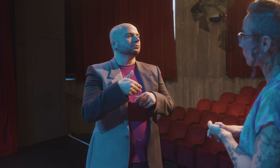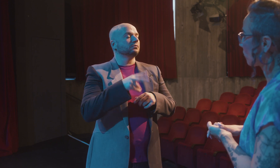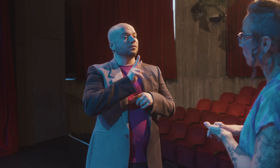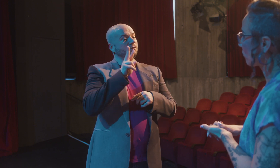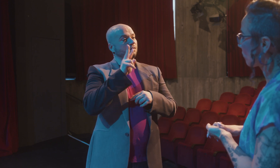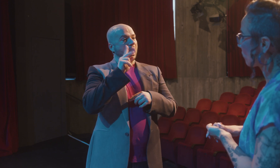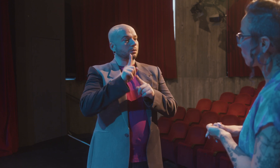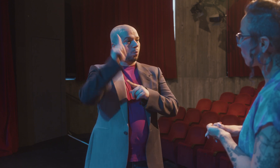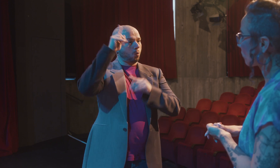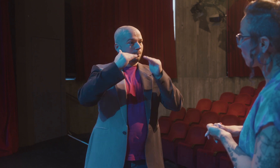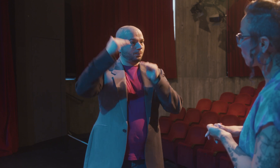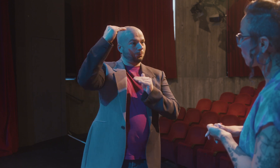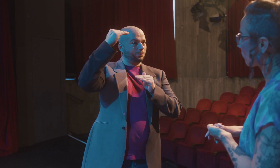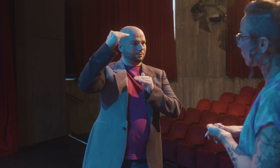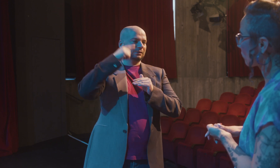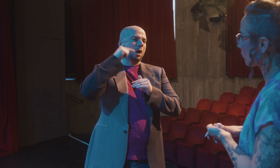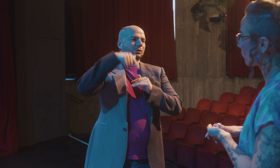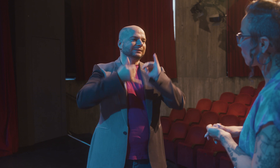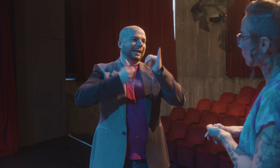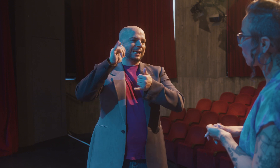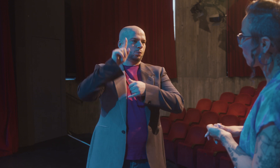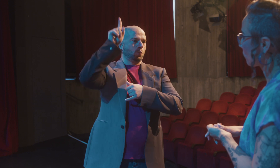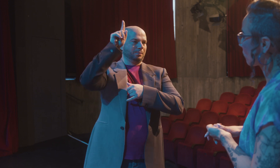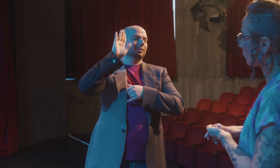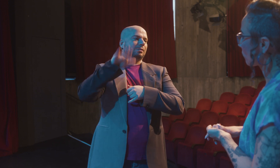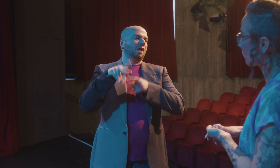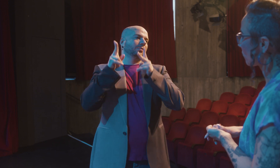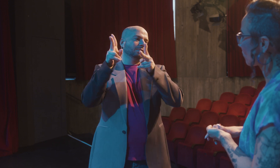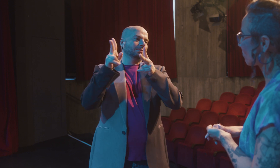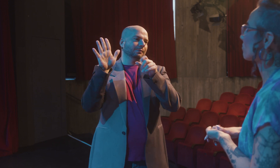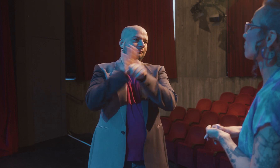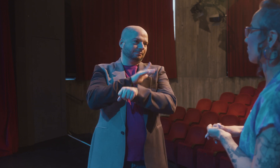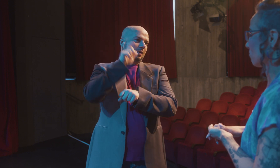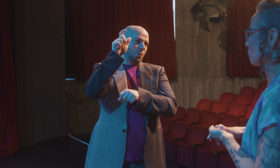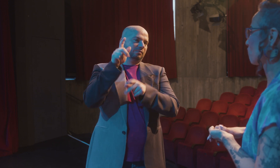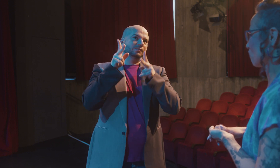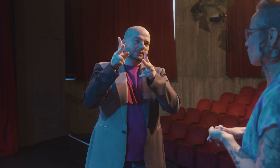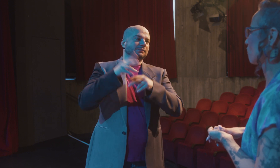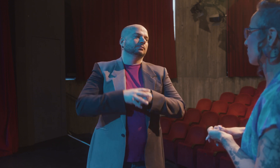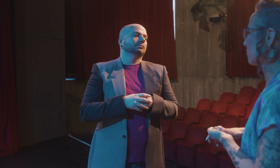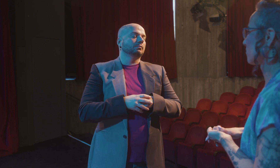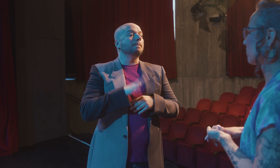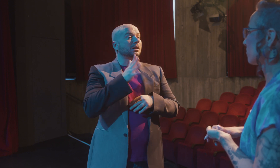Wer von oben tritt, darf auch von unten zurück geärgert werden.